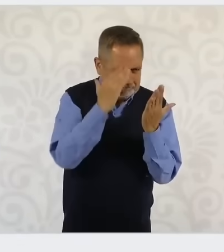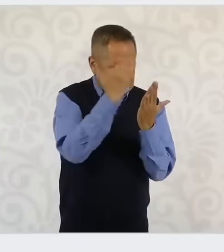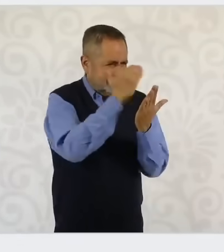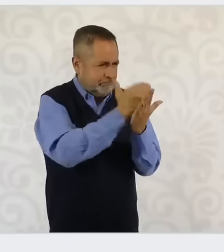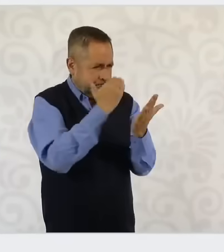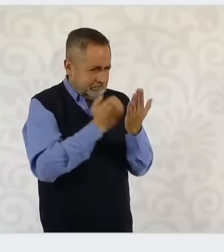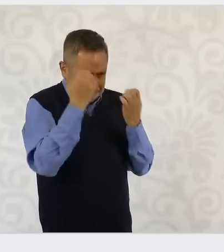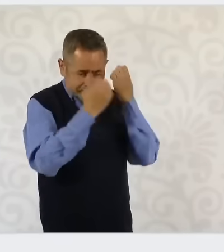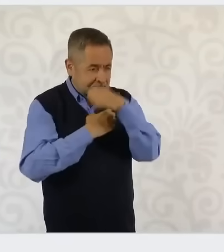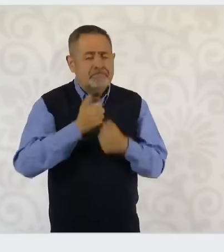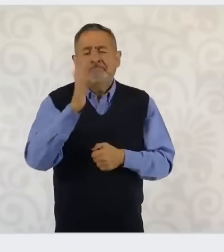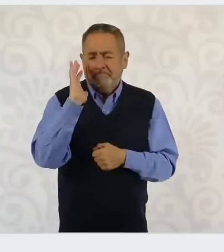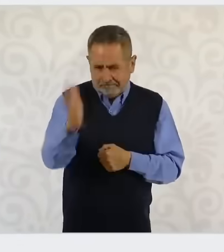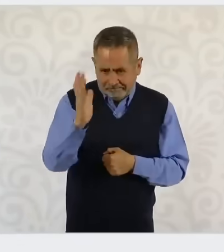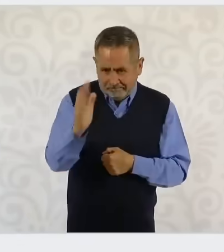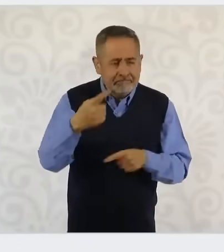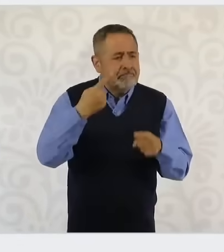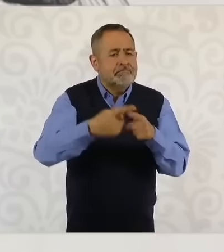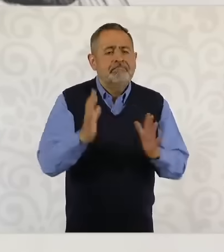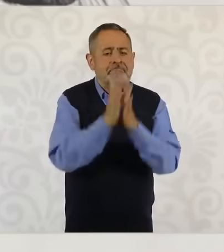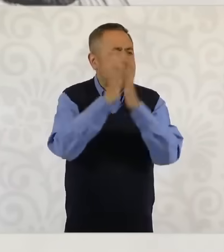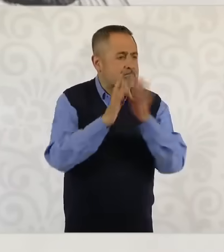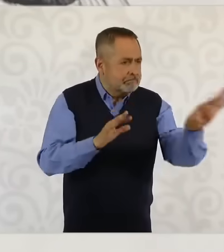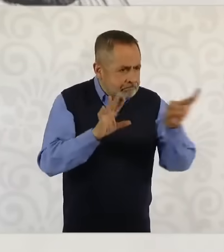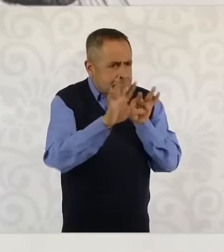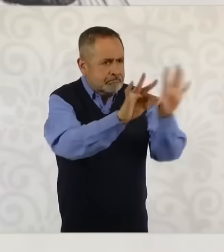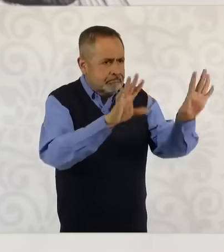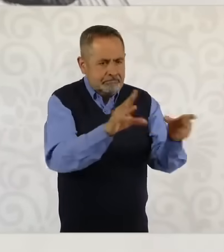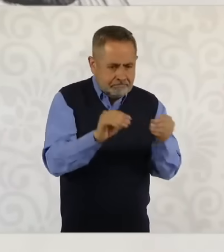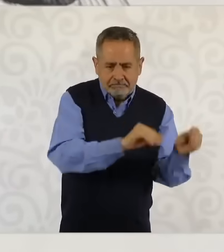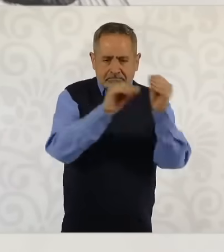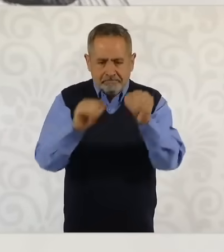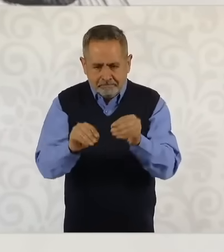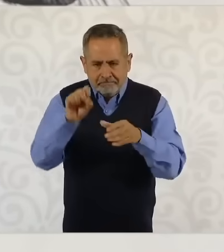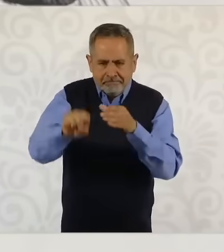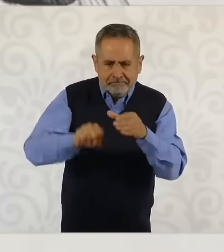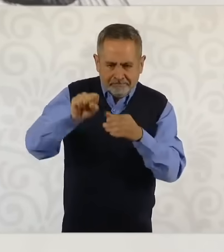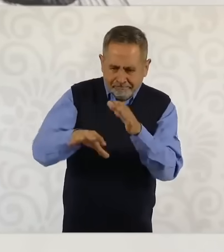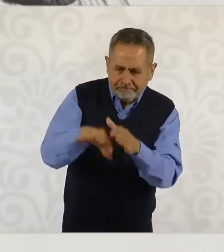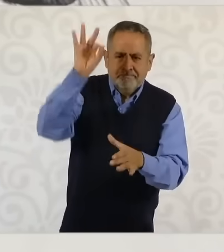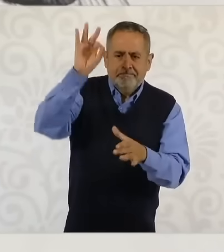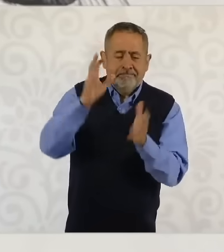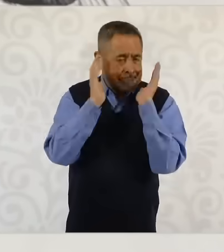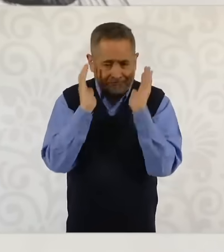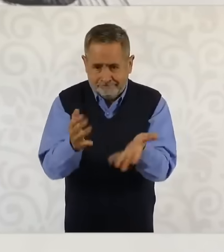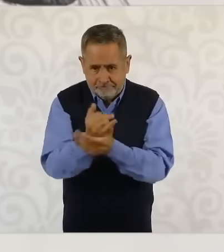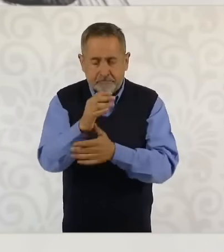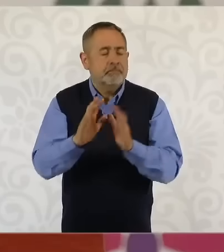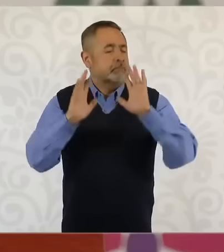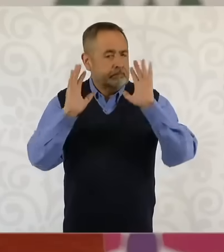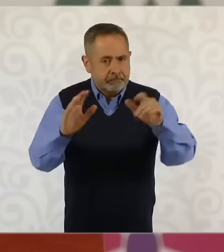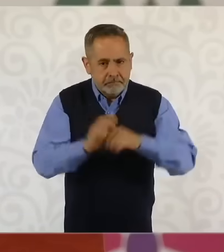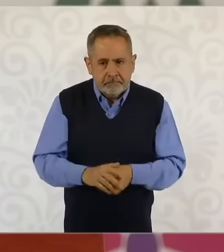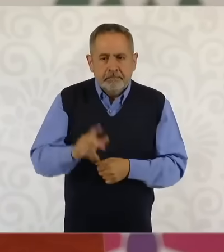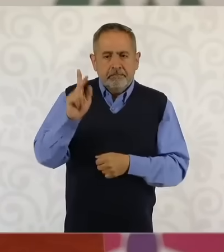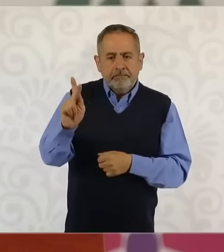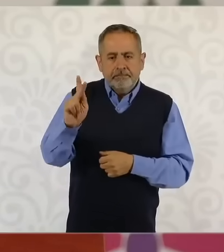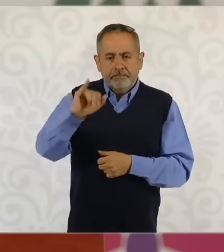decir hubo una revisión de los que participaron y de ahí a la elección ahora el poder judicial